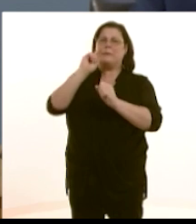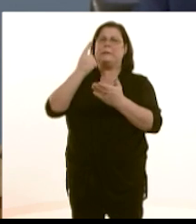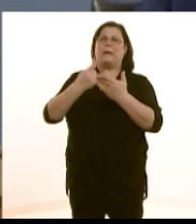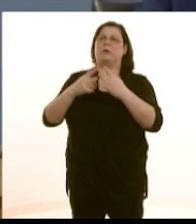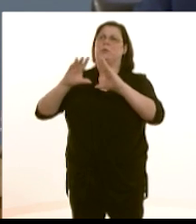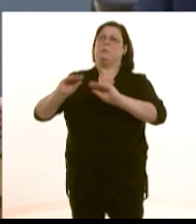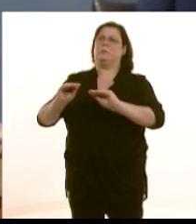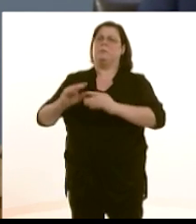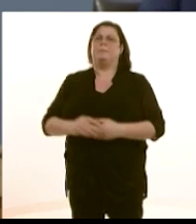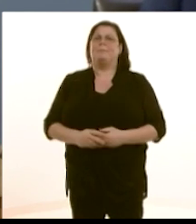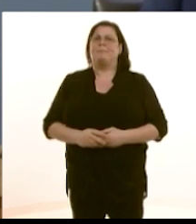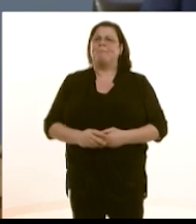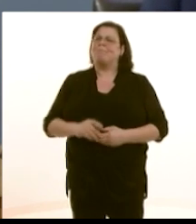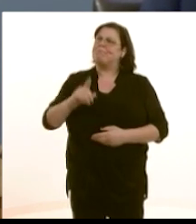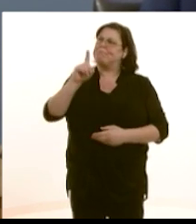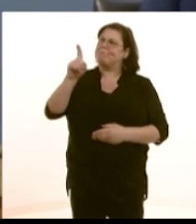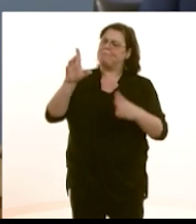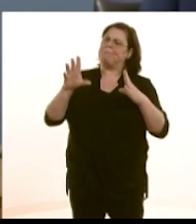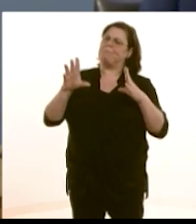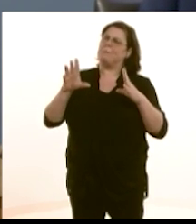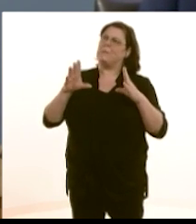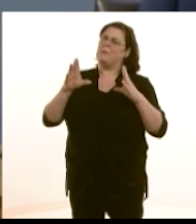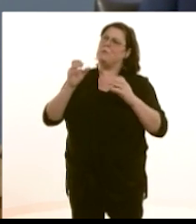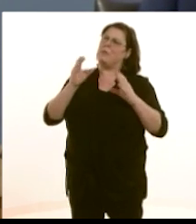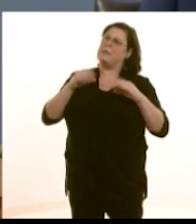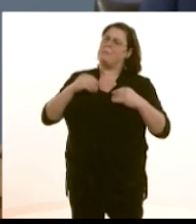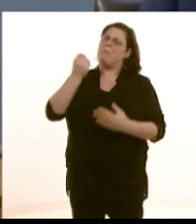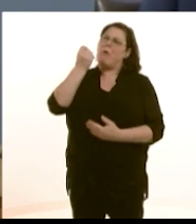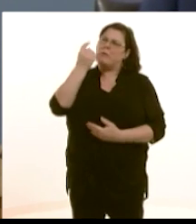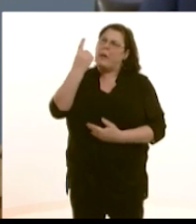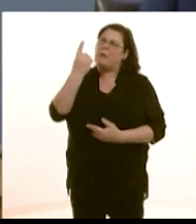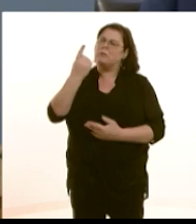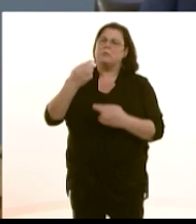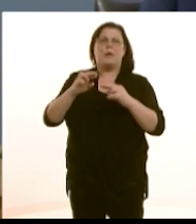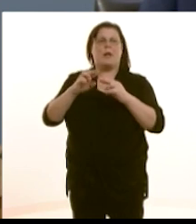y byddai wedi bod yn synhwyrol i ddechrau gwneud y taliadau yma bryd hynny er mwyn sicrhau